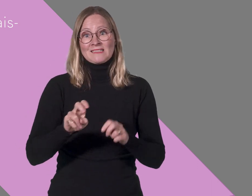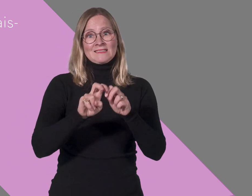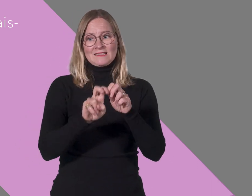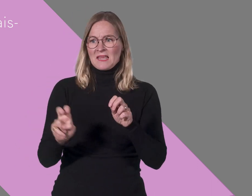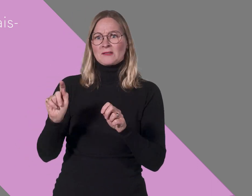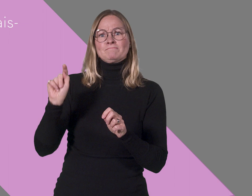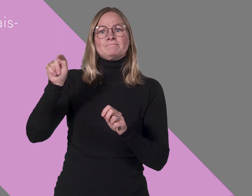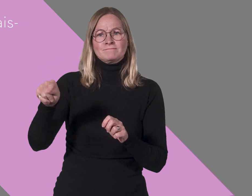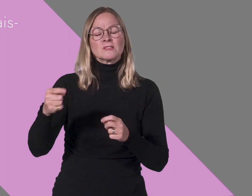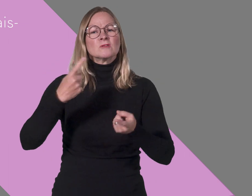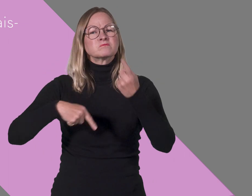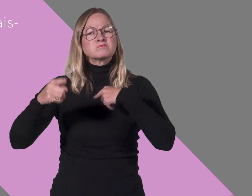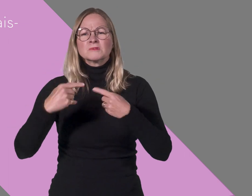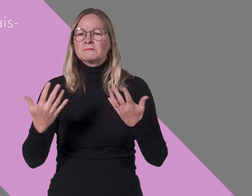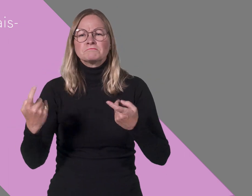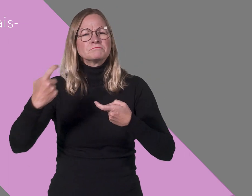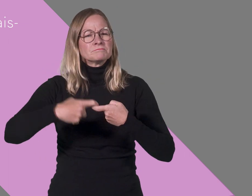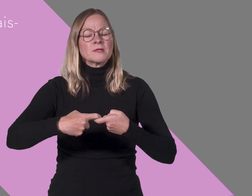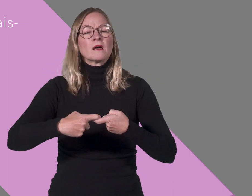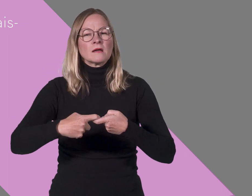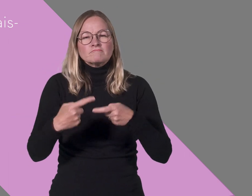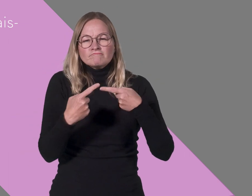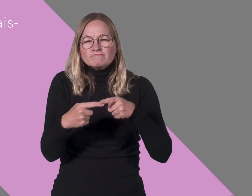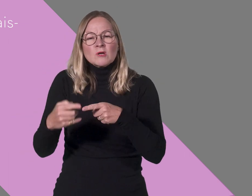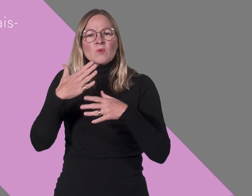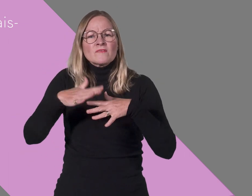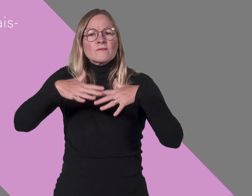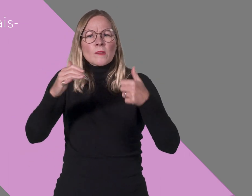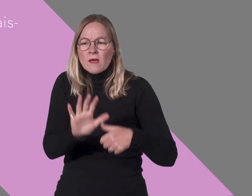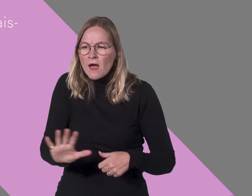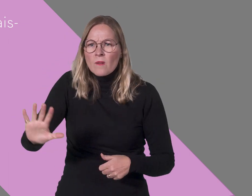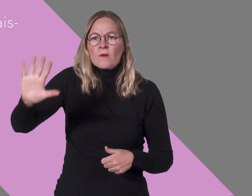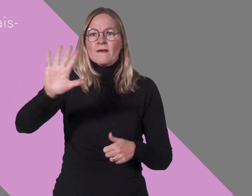Kiertueella keskustellaan eri hyvinvointialueilla asuvien -